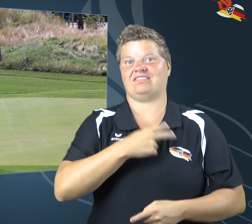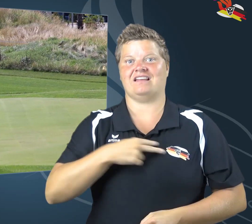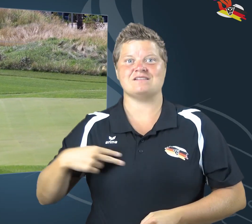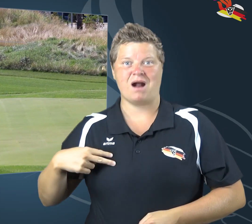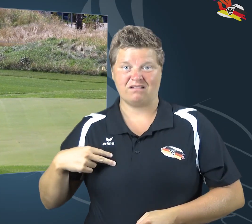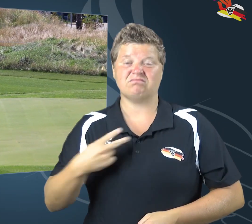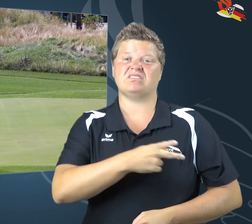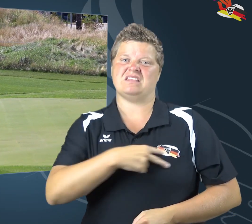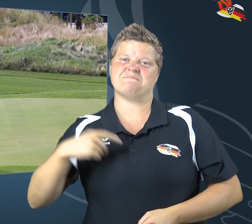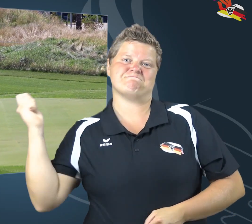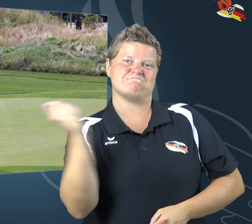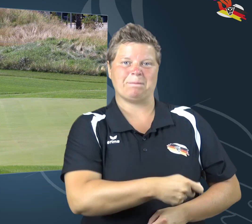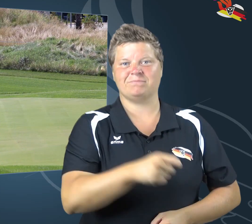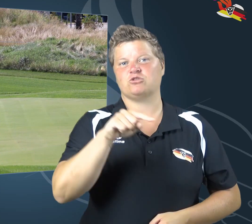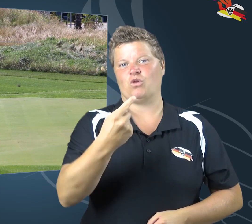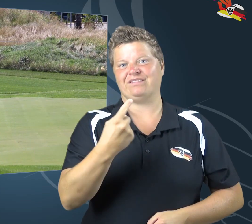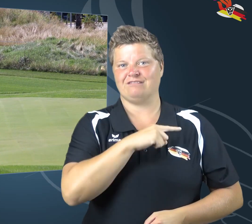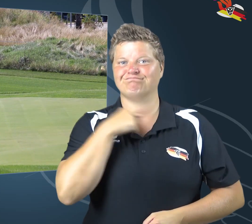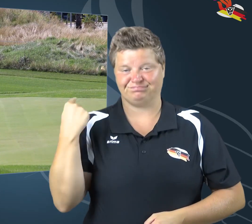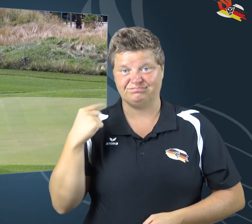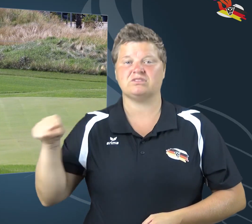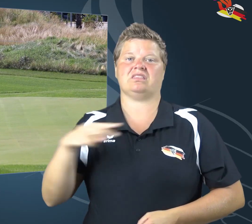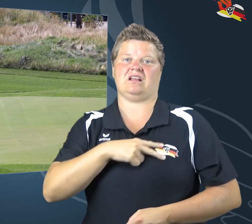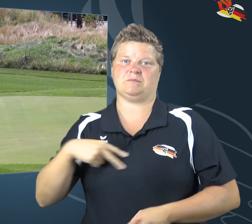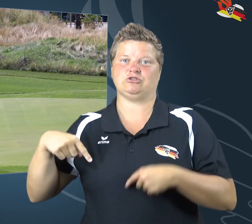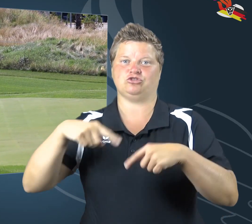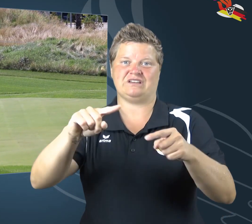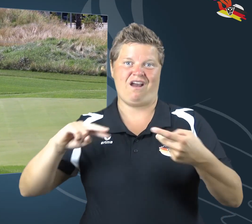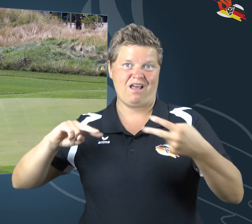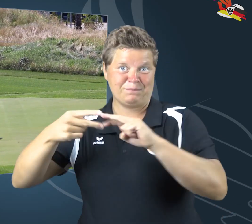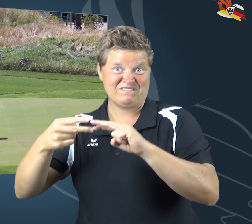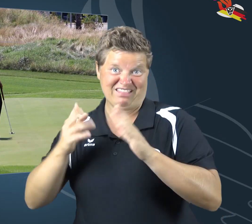Nico Guldan verpasst das Halbfinale und verlor gegen den Dänen Emil Lasse Nielsen.